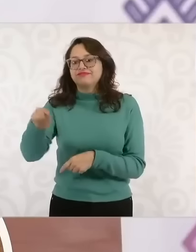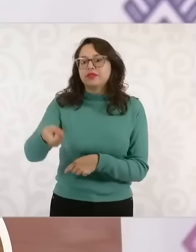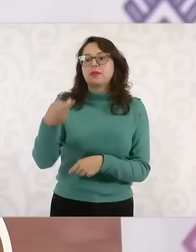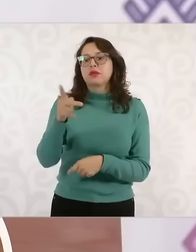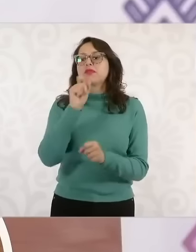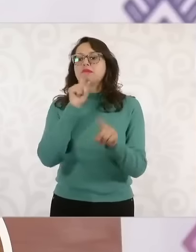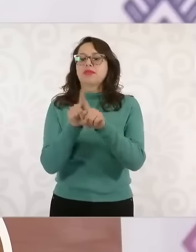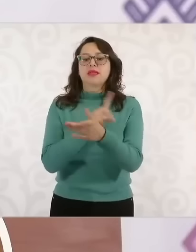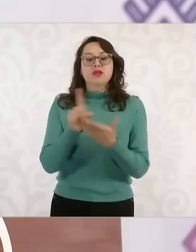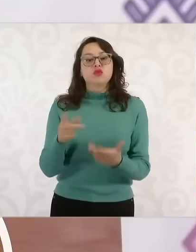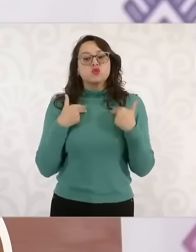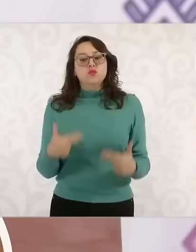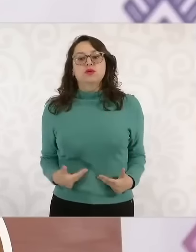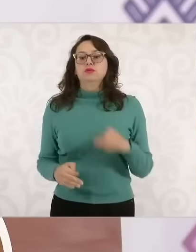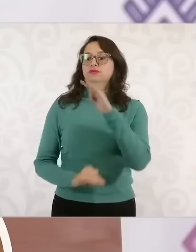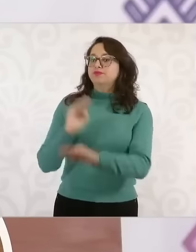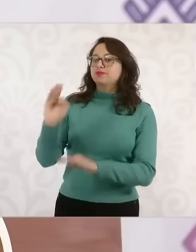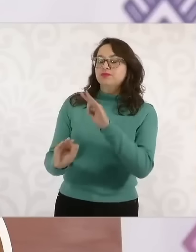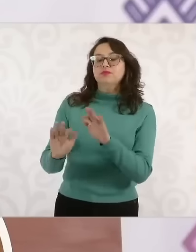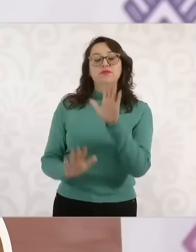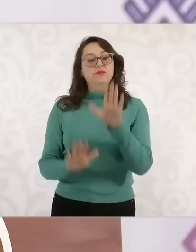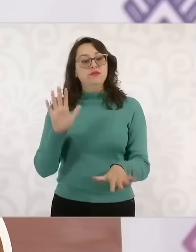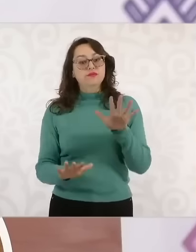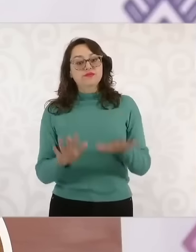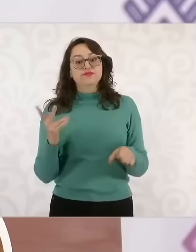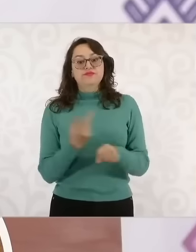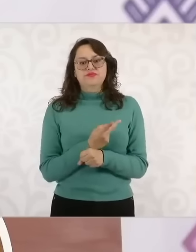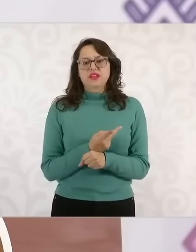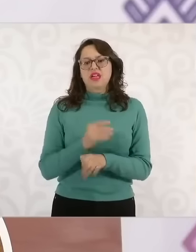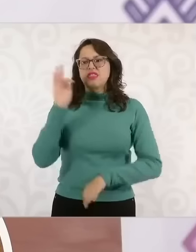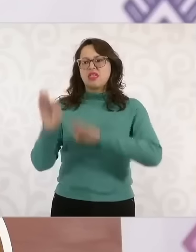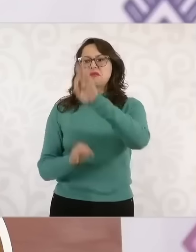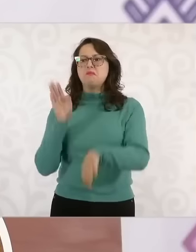humanos. Eh, muchas veces no se sabe que al maltratar a alguien lo que se está haciendo